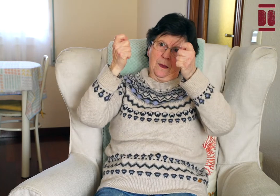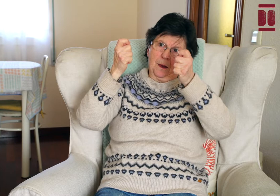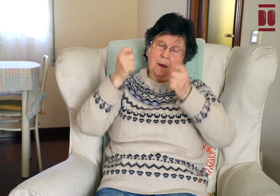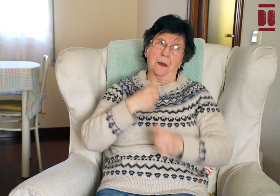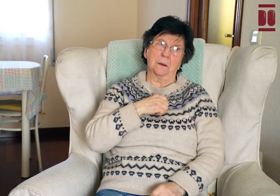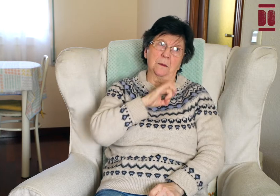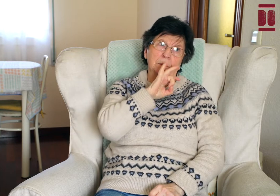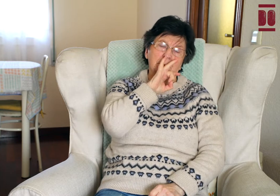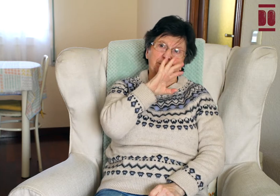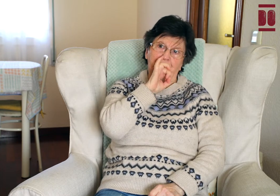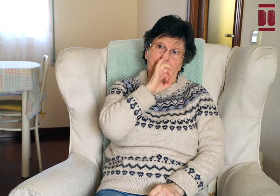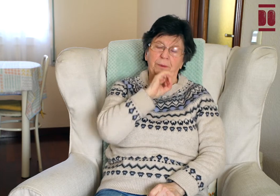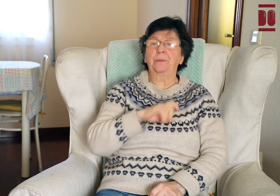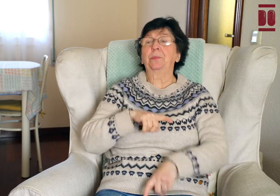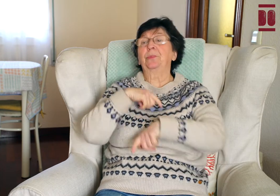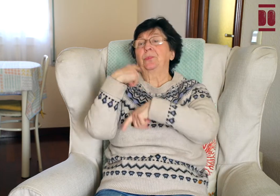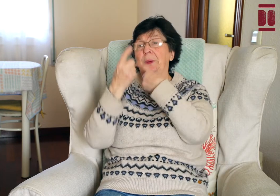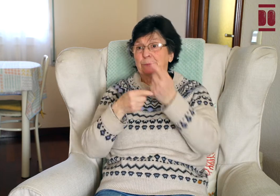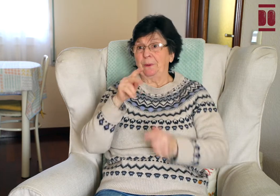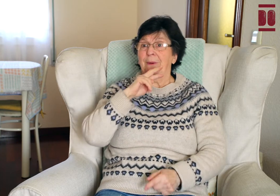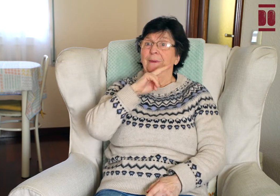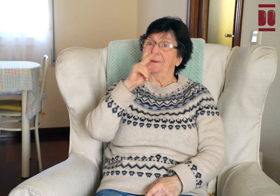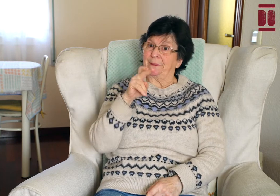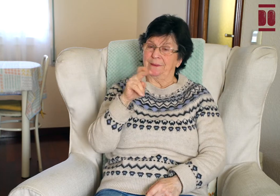Y, ¡por fin!, lo había conseguido. Y me puse muy contenta. Después, lo intenté con la "R", pero nada.